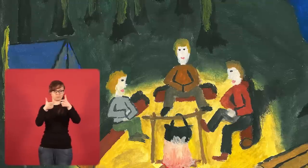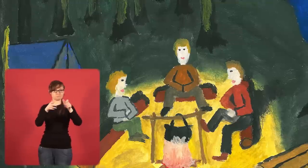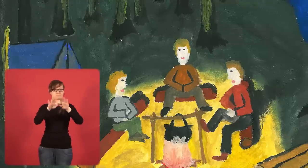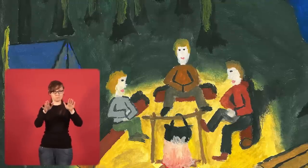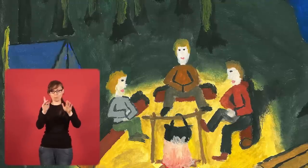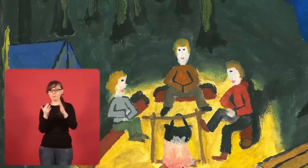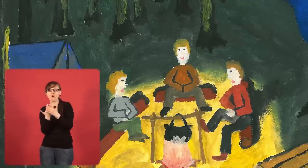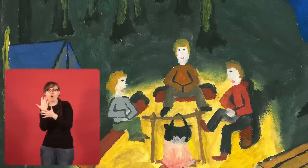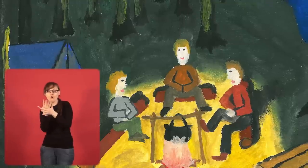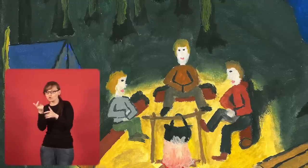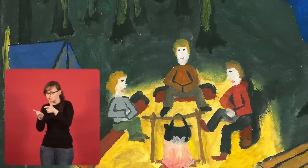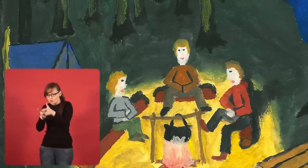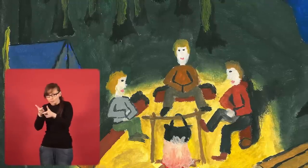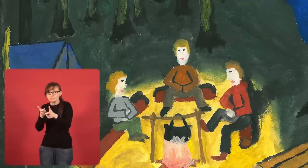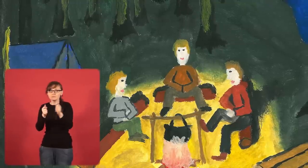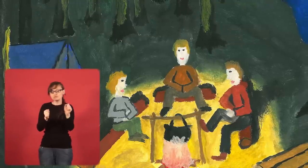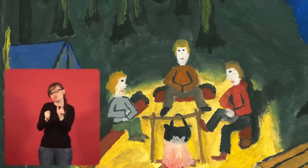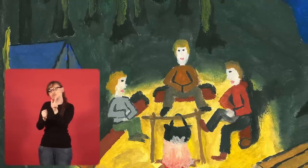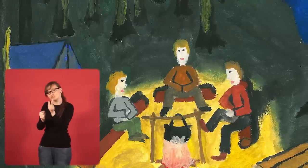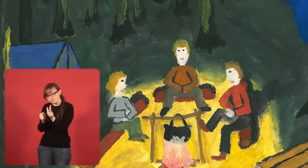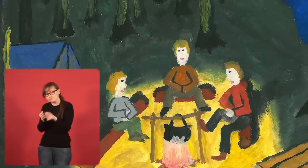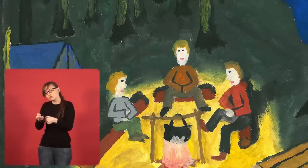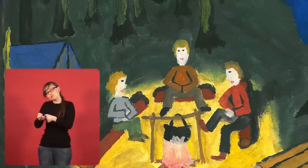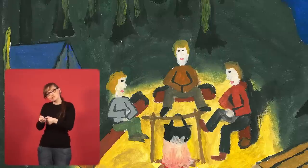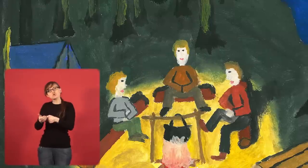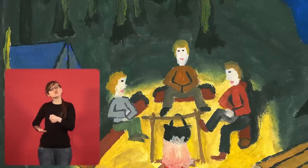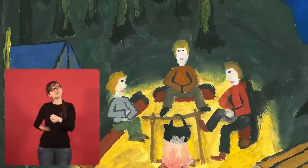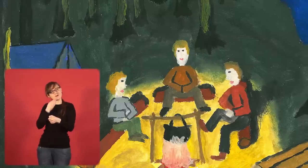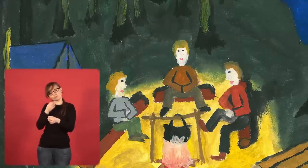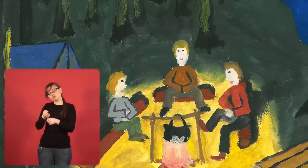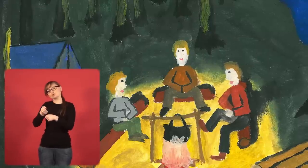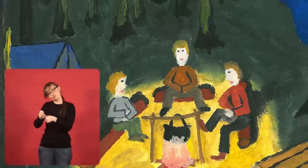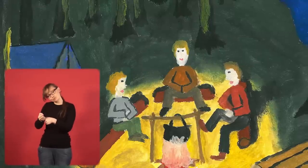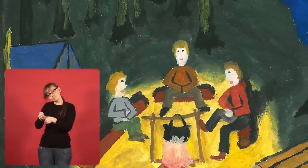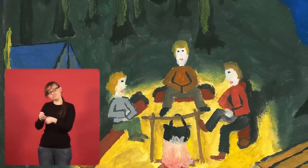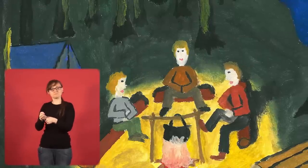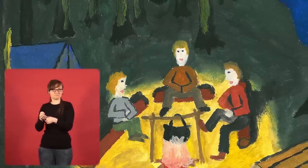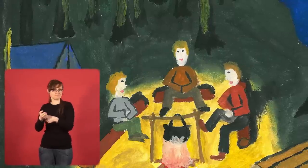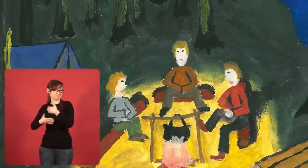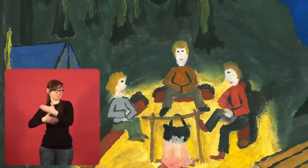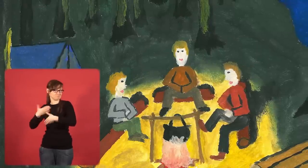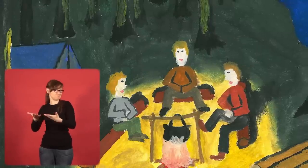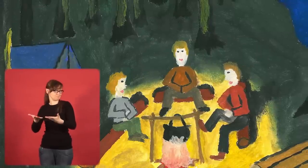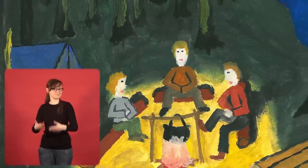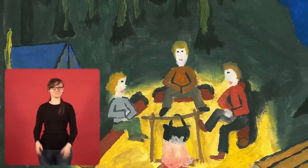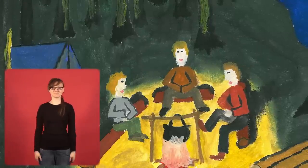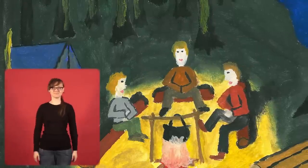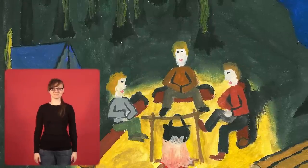W głębi lasu rozpalili ognisko, usiedli wokół, płomienie oświetlały ich twarze, rzucały rudawą poświatę. Chłopcy usmażyli trochę bekonu.